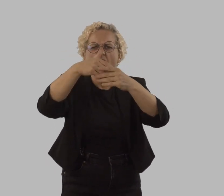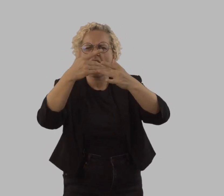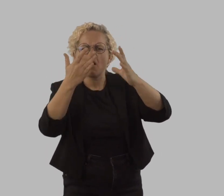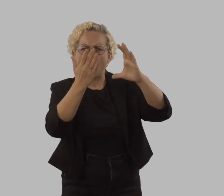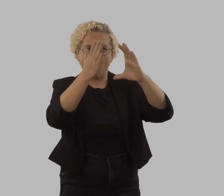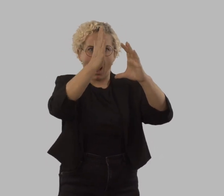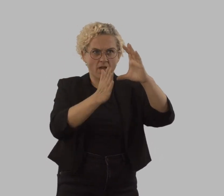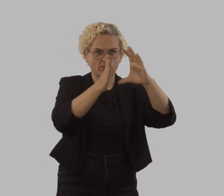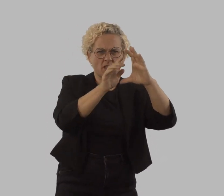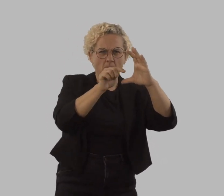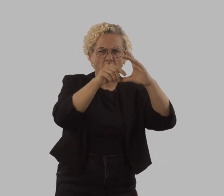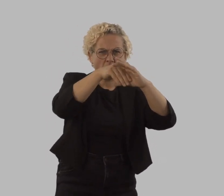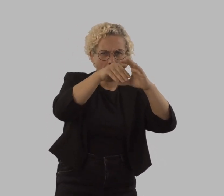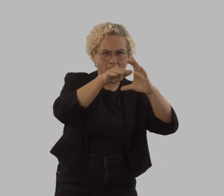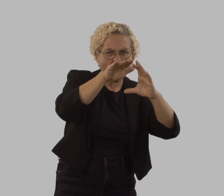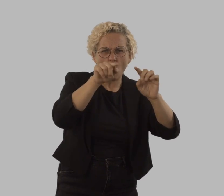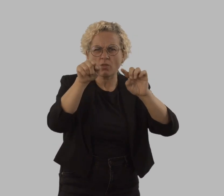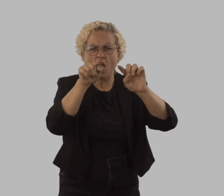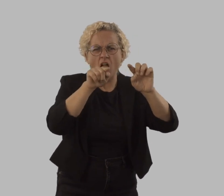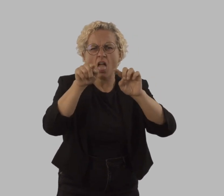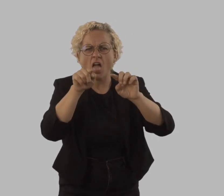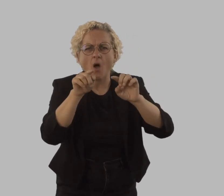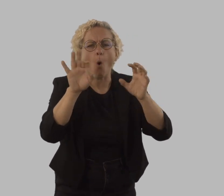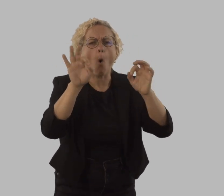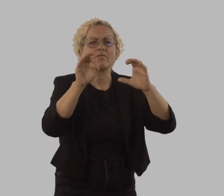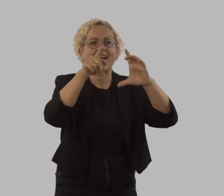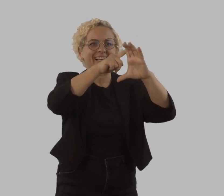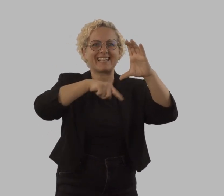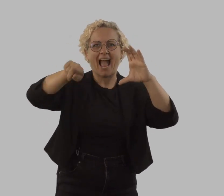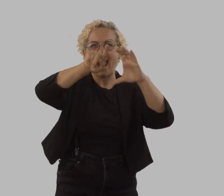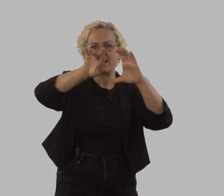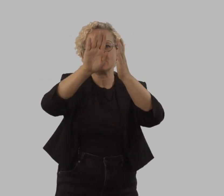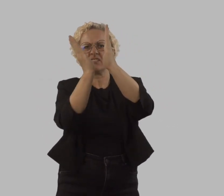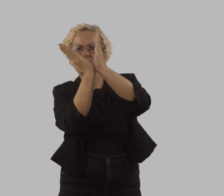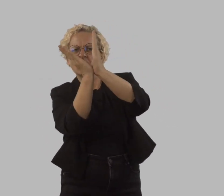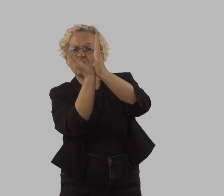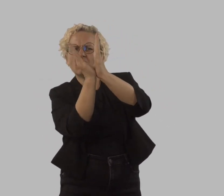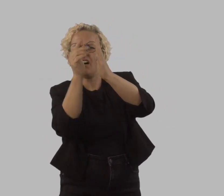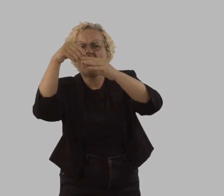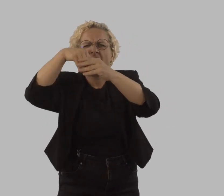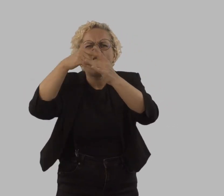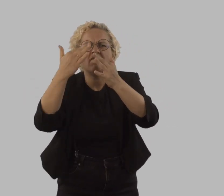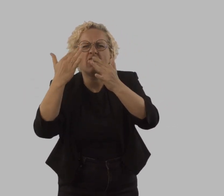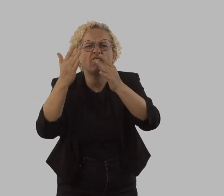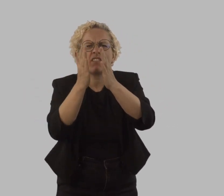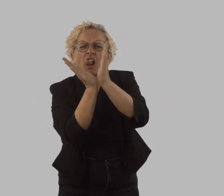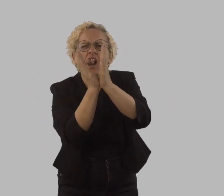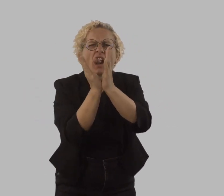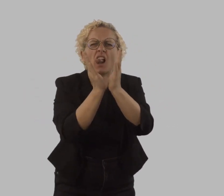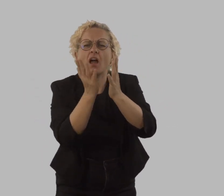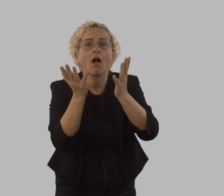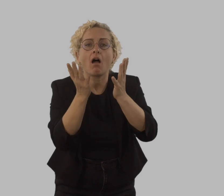Welche Hälfte ist die größere? Wie groß ist dieses Kreissegment?